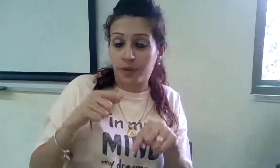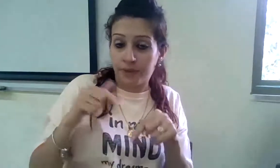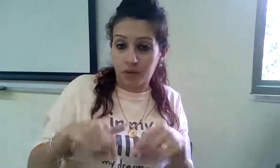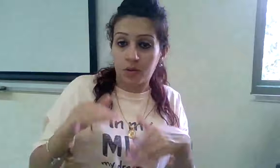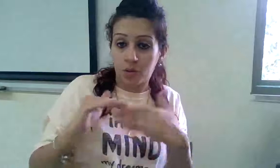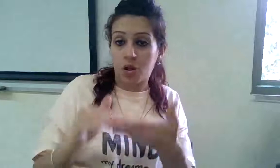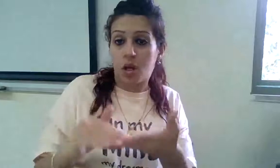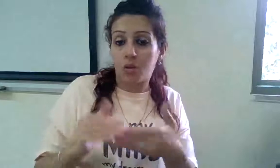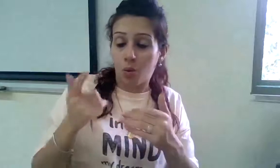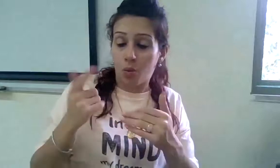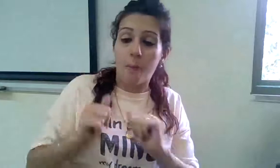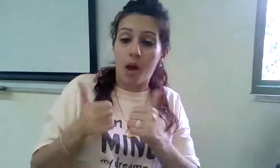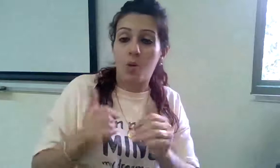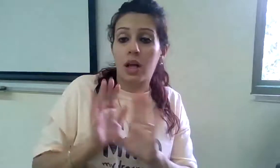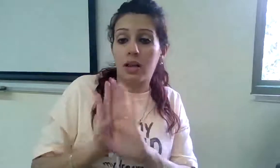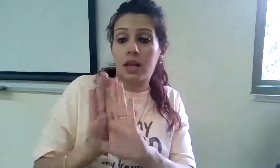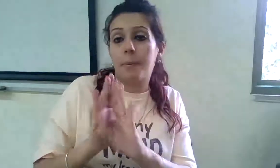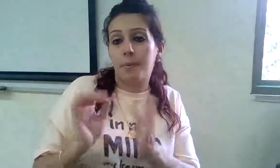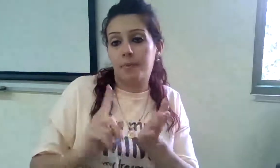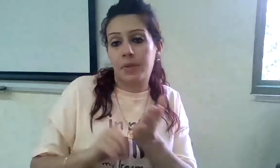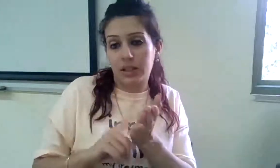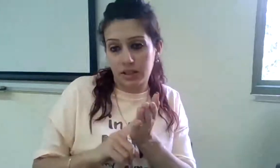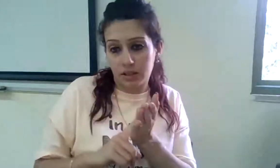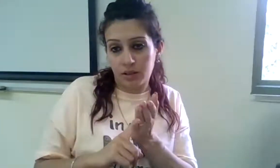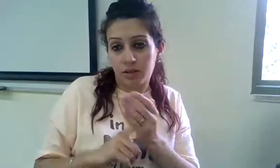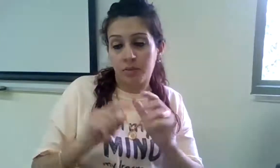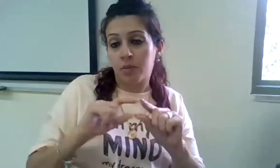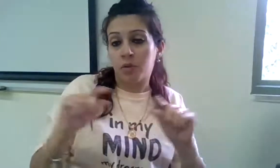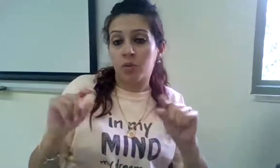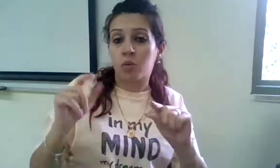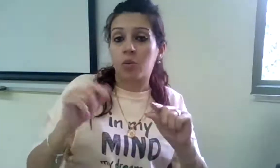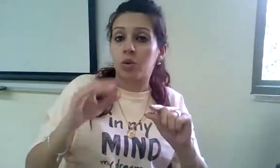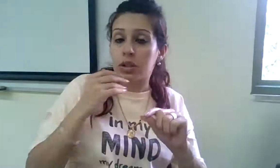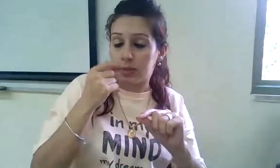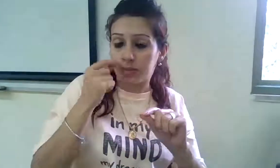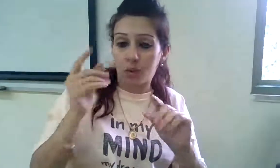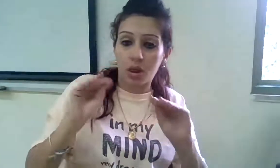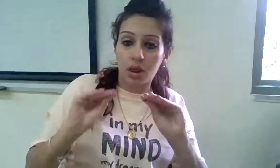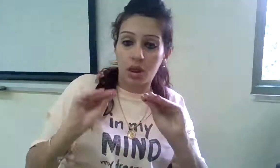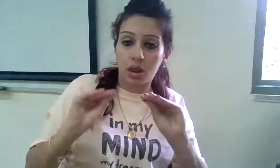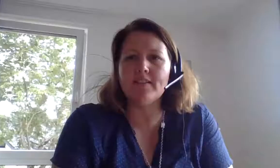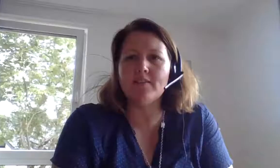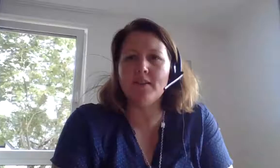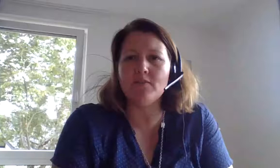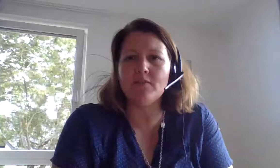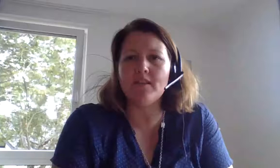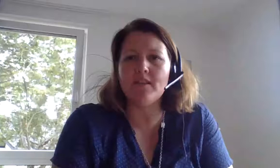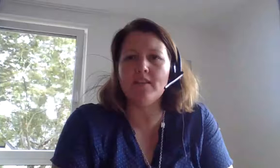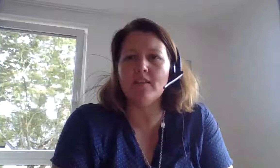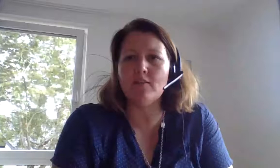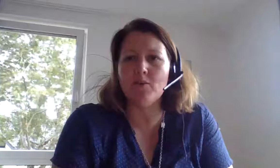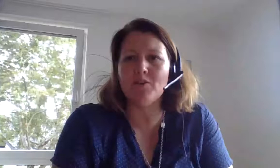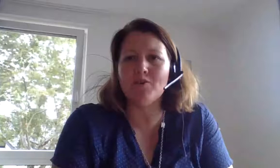شكرا إيستر على هذا الجواب شكرا أيضا على هذا التعليق؟ انه من الرائع روية